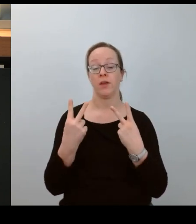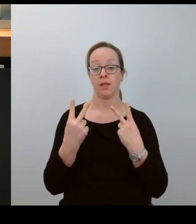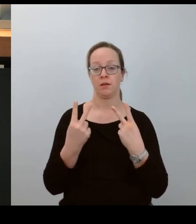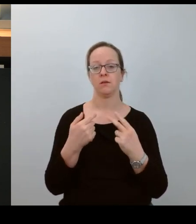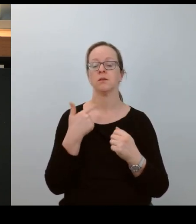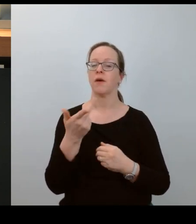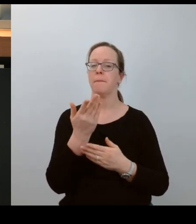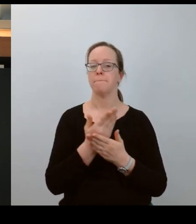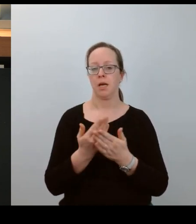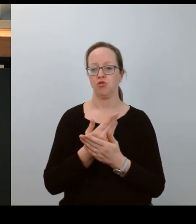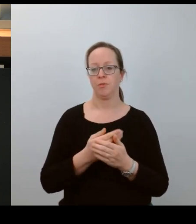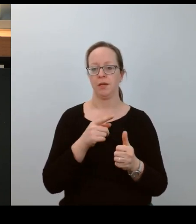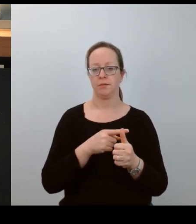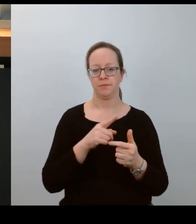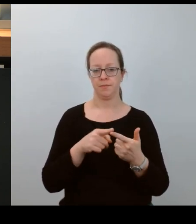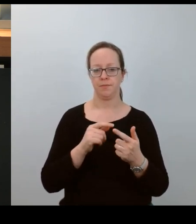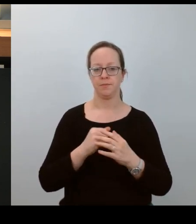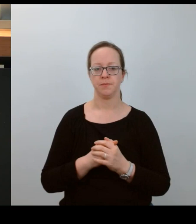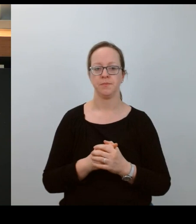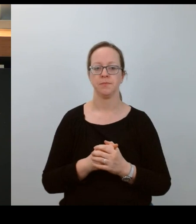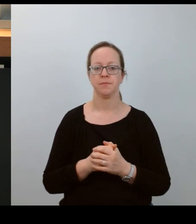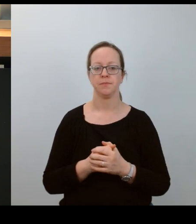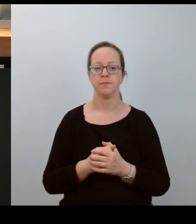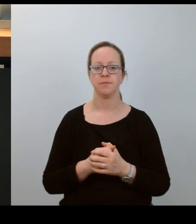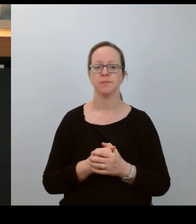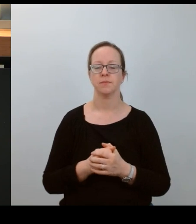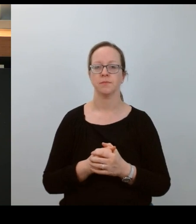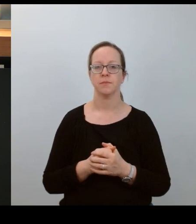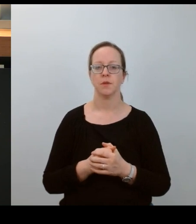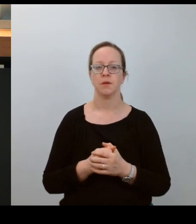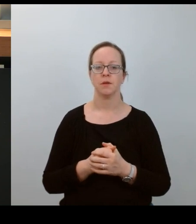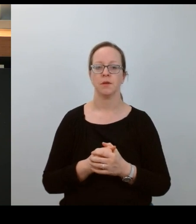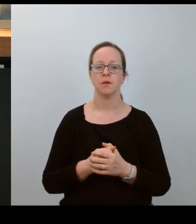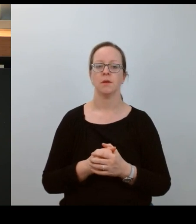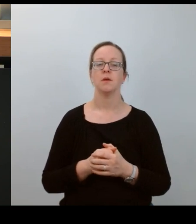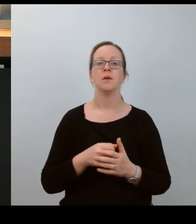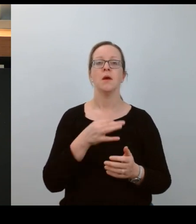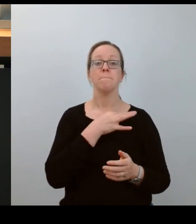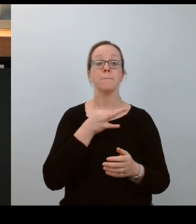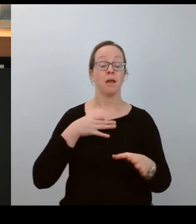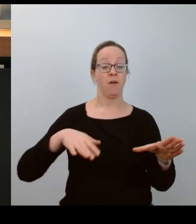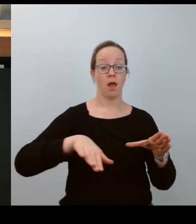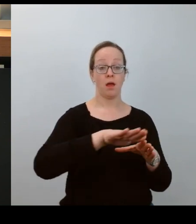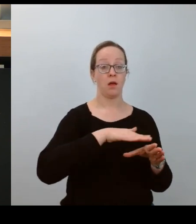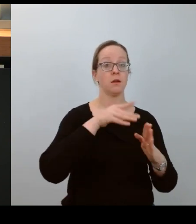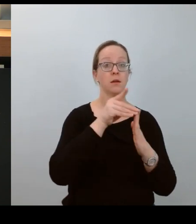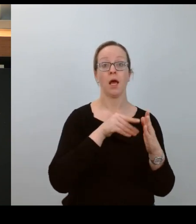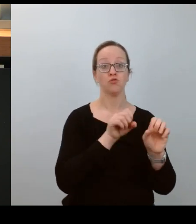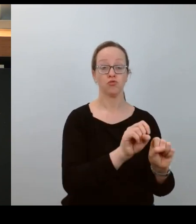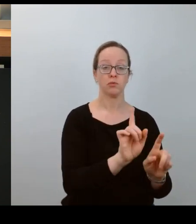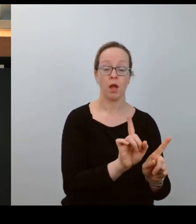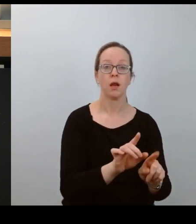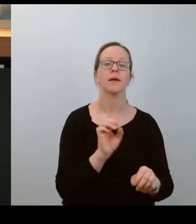Adresse vom Freund oder ein Geburtsdatum. Aber auch im privaten Bereich sollten wir Vorsicht walten lassen, wenn wir mit